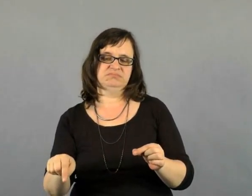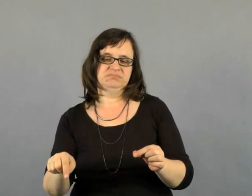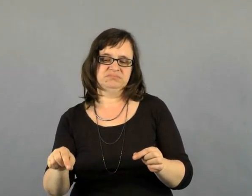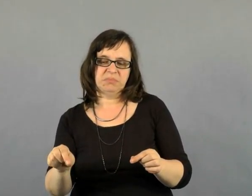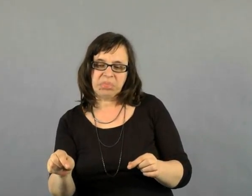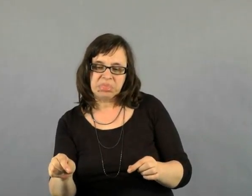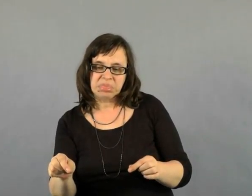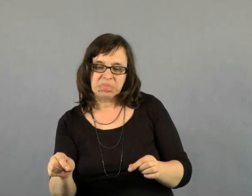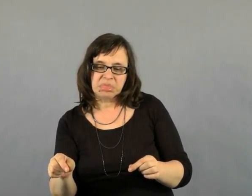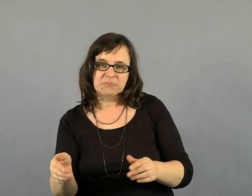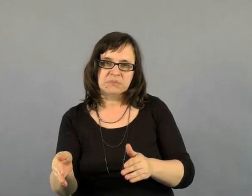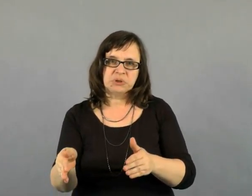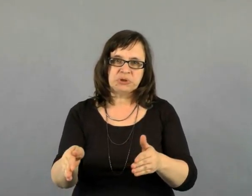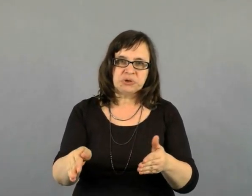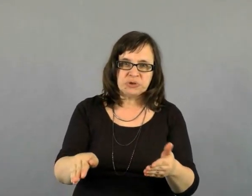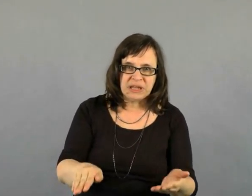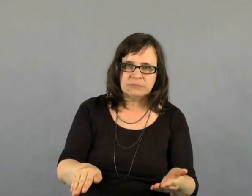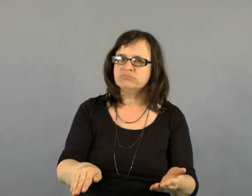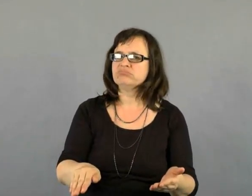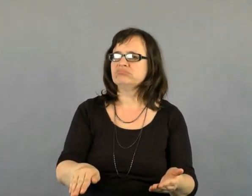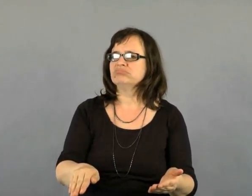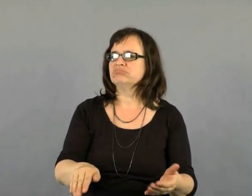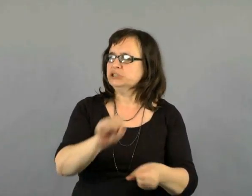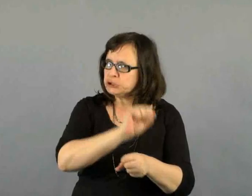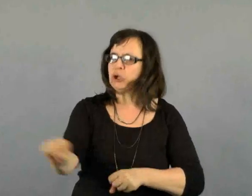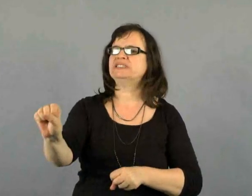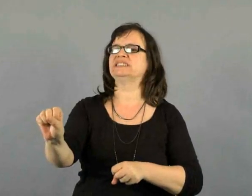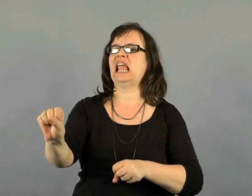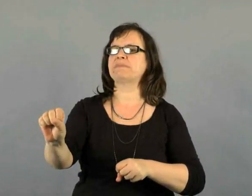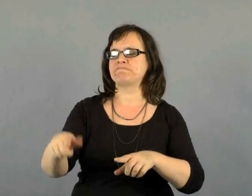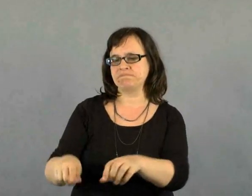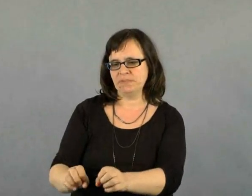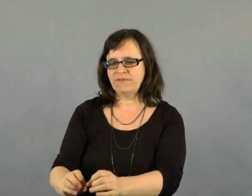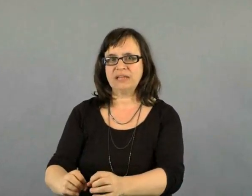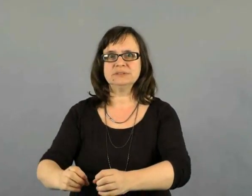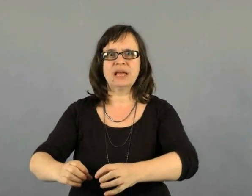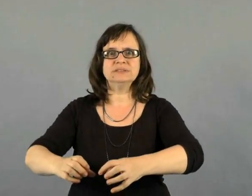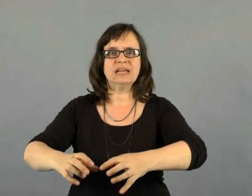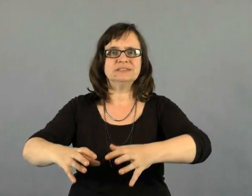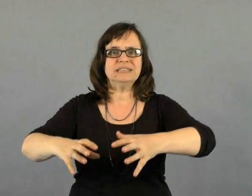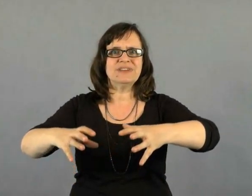Da stirbt es, aber trotzdem wächst es